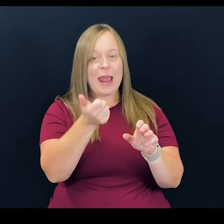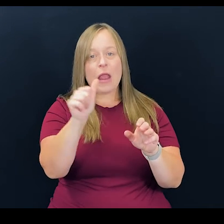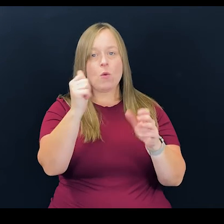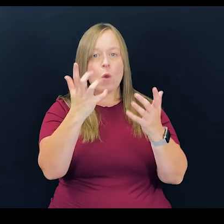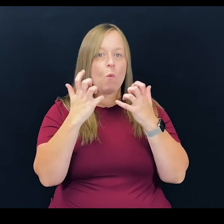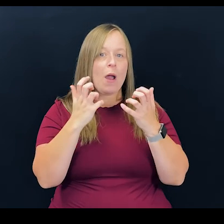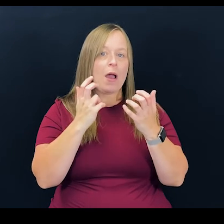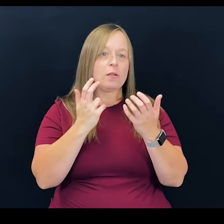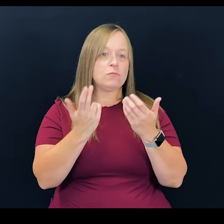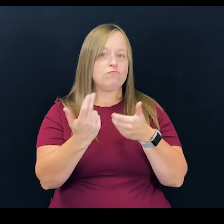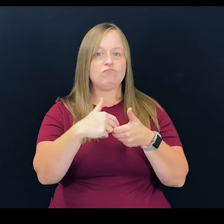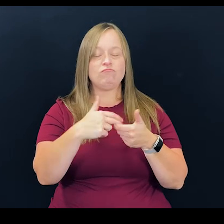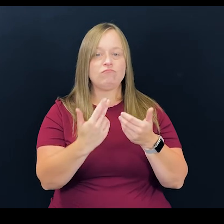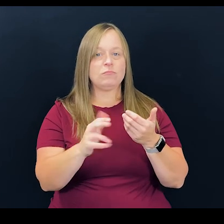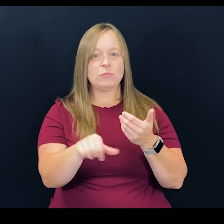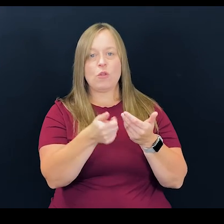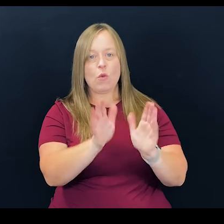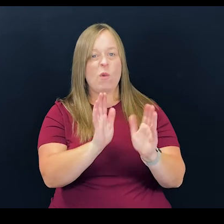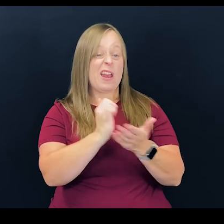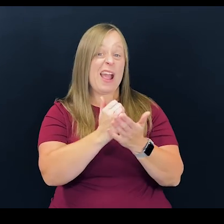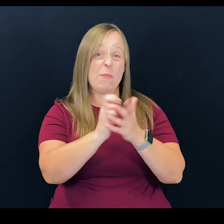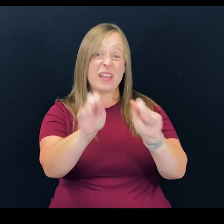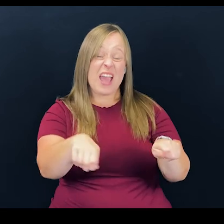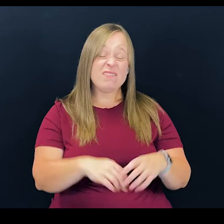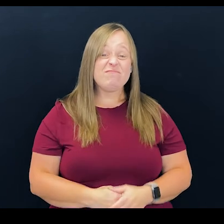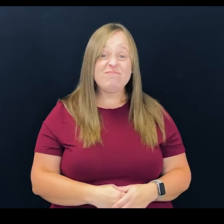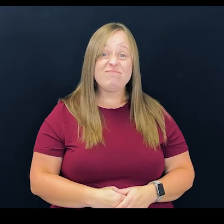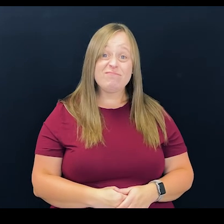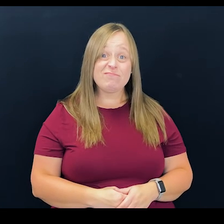Cualquiera que se quiera unir también tiene otra forma de ayudar